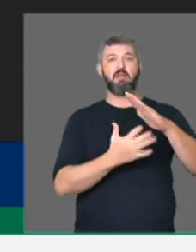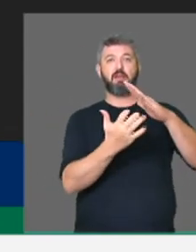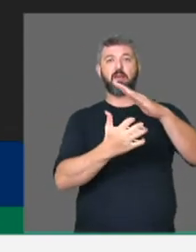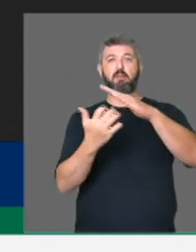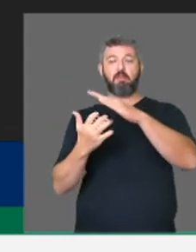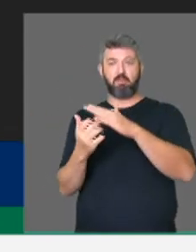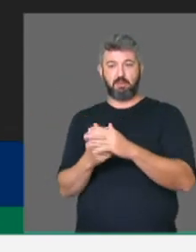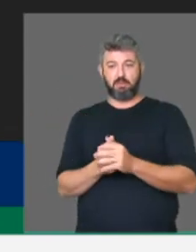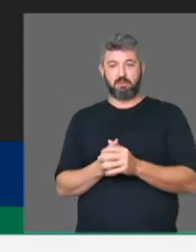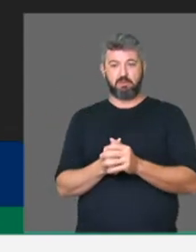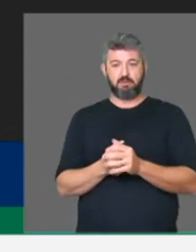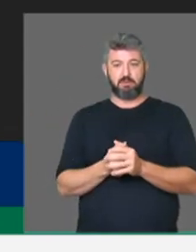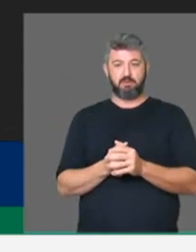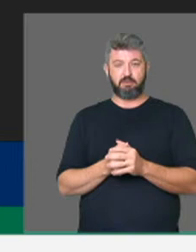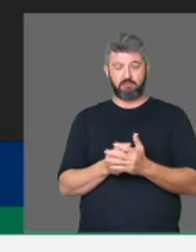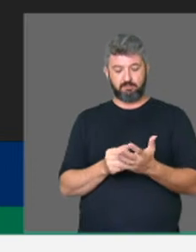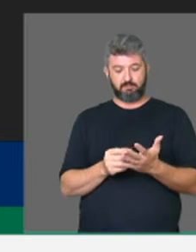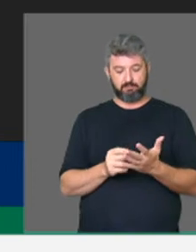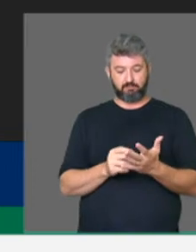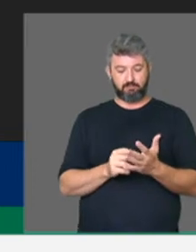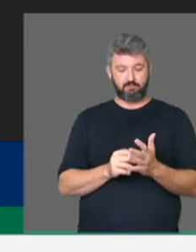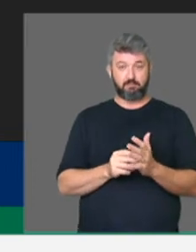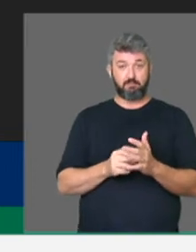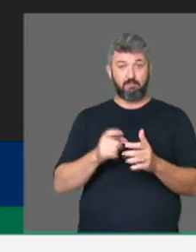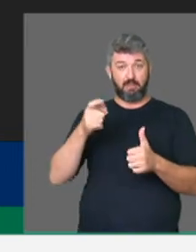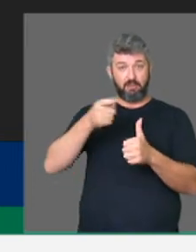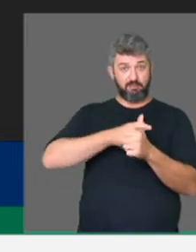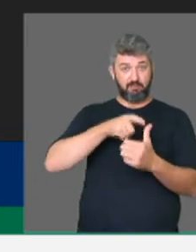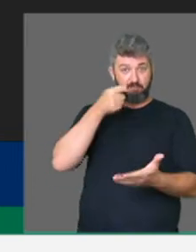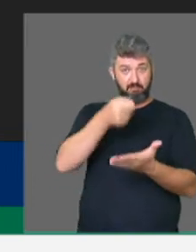A SAÚDE FINANCEIRA DESSAS EMPRESAS E PRESERVAR ESTES